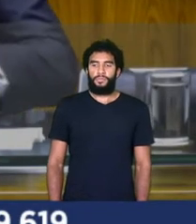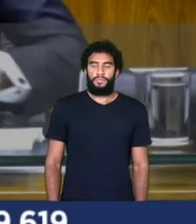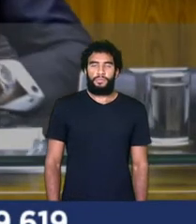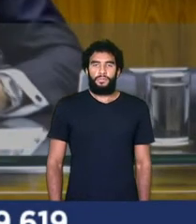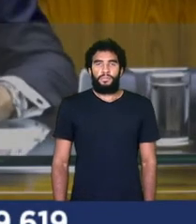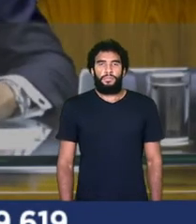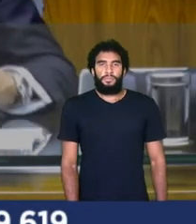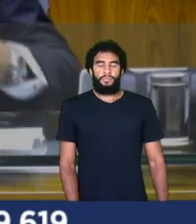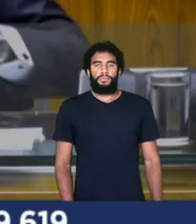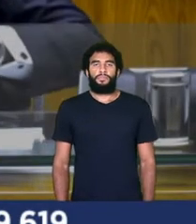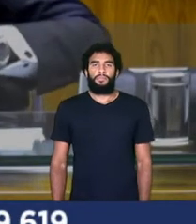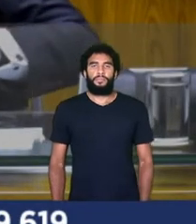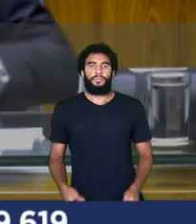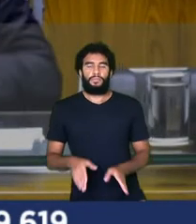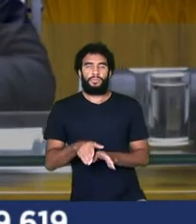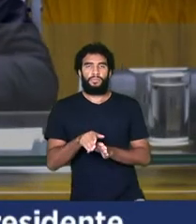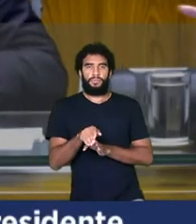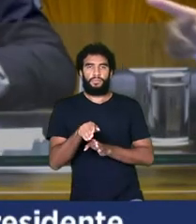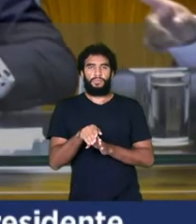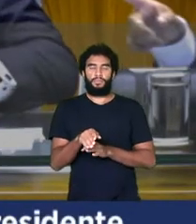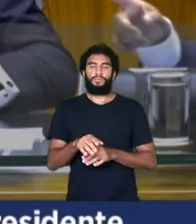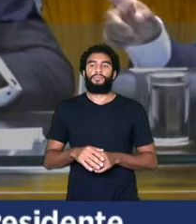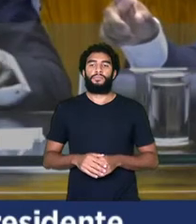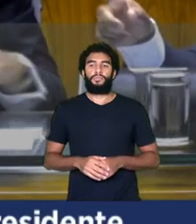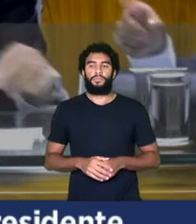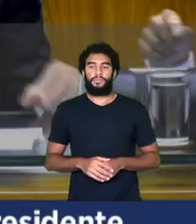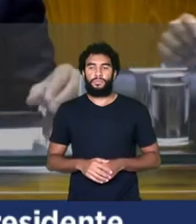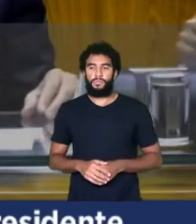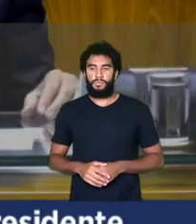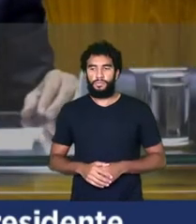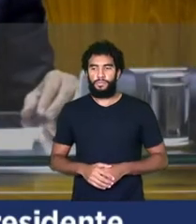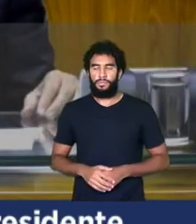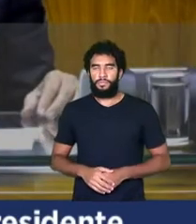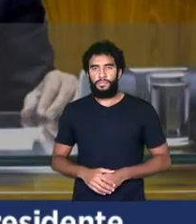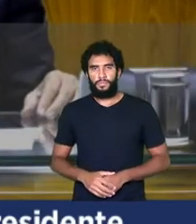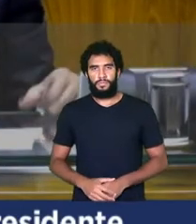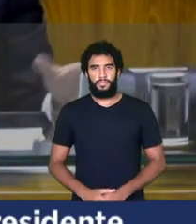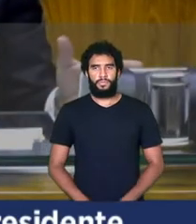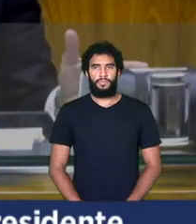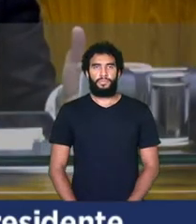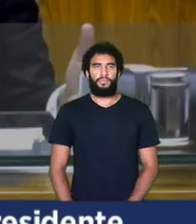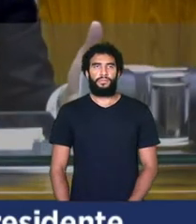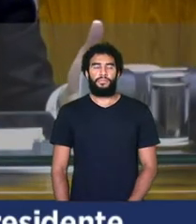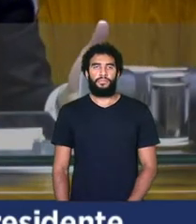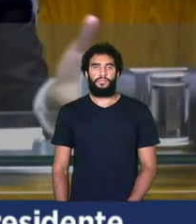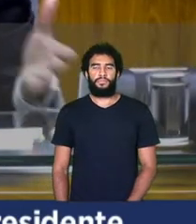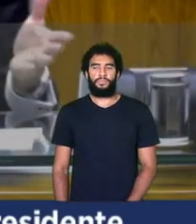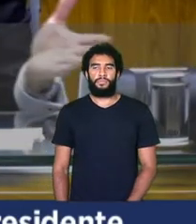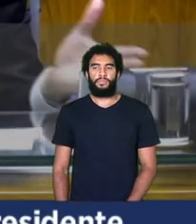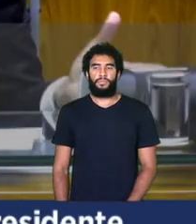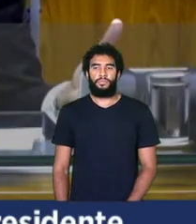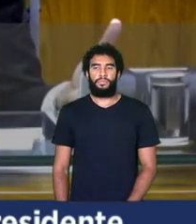A APROVAÇÃO DO DESTAQUE. OBRIGADO, PRESIDENTE. [PRESIDENTE]: ORIENTAÇÃO DE BANCADA. COMO